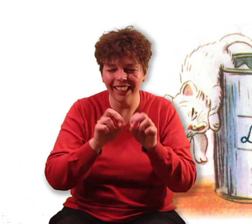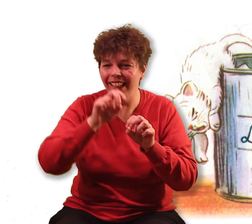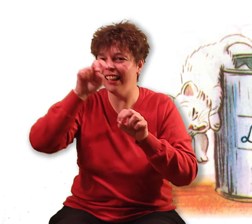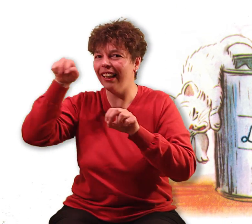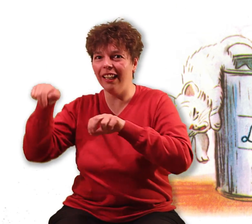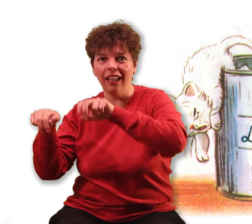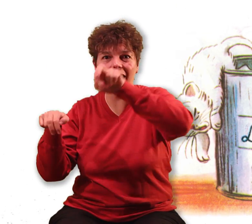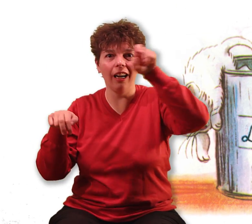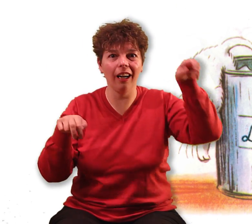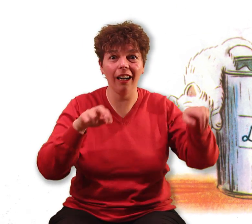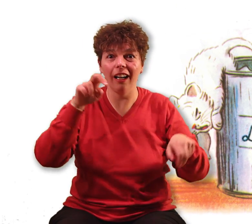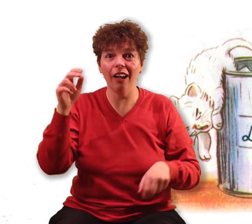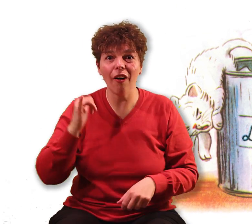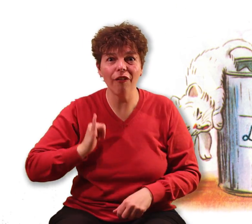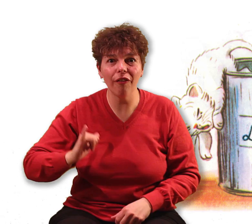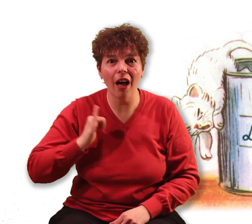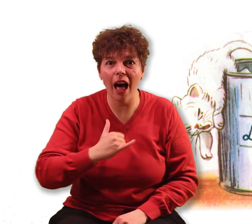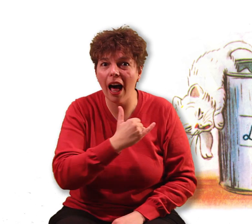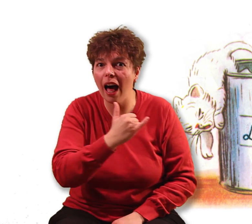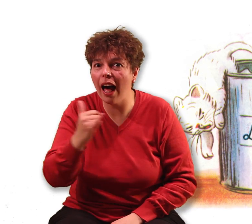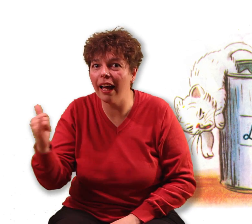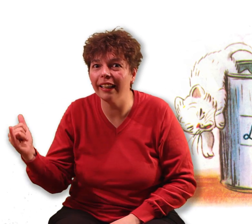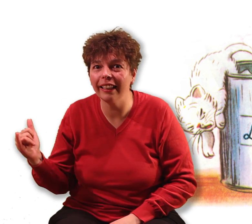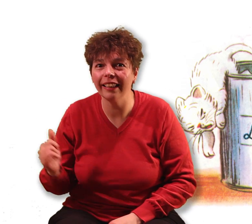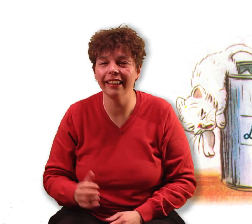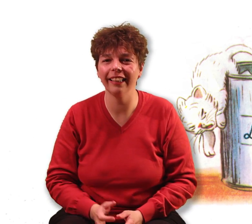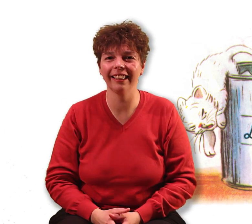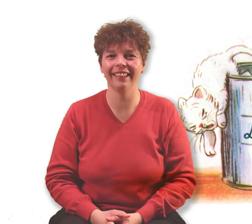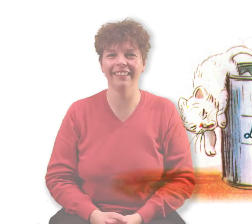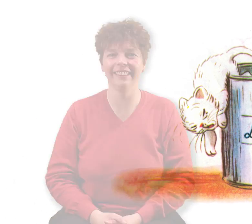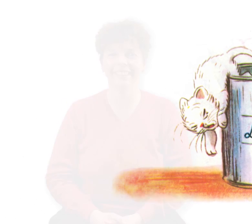A ládából pedig három fehér cica mászott ki.